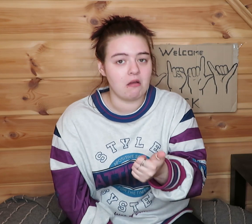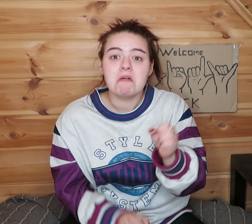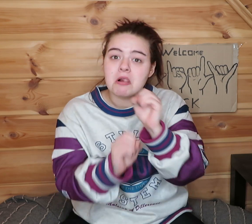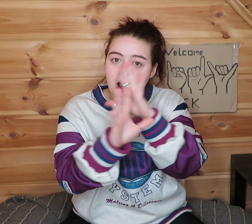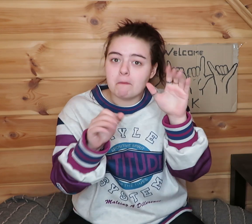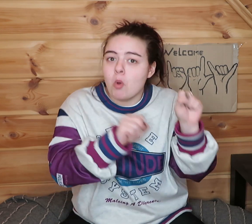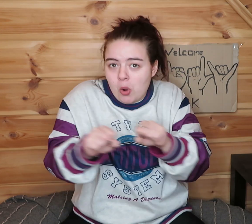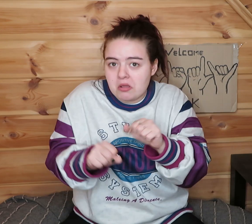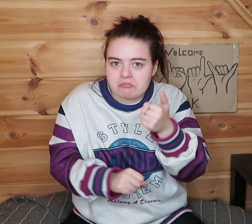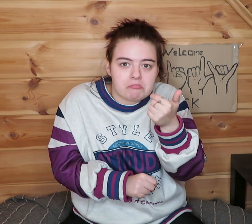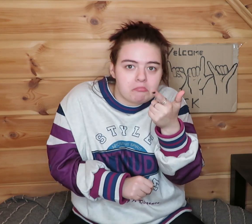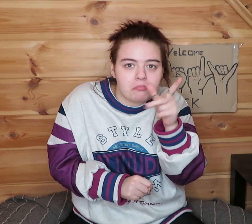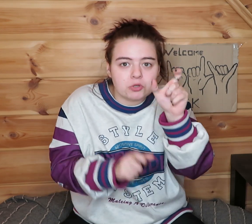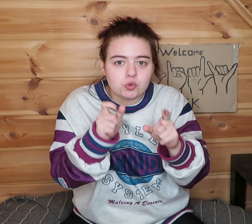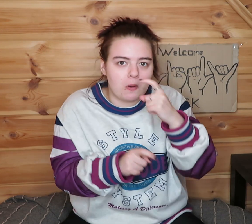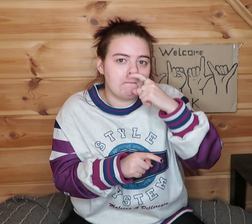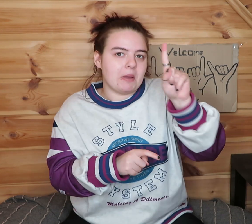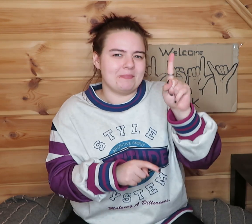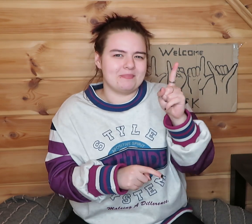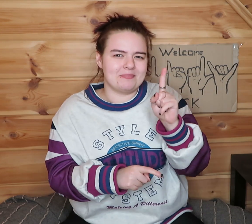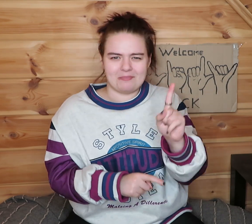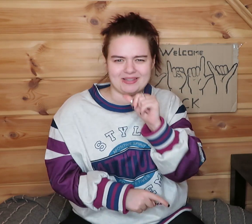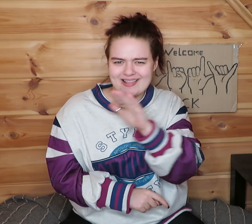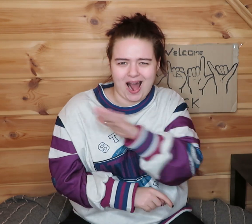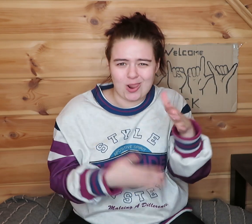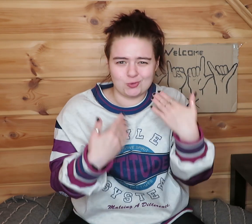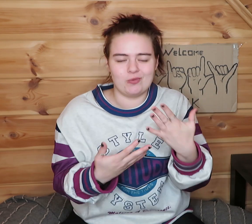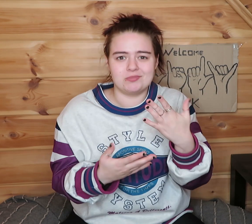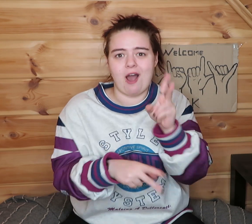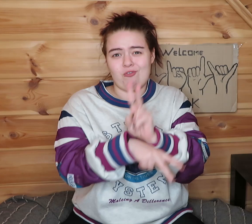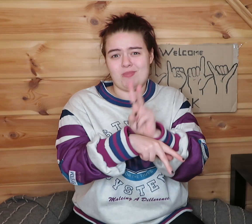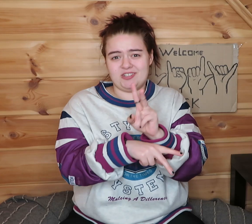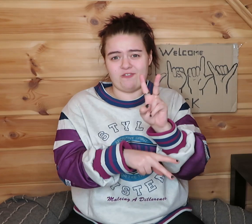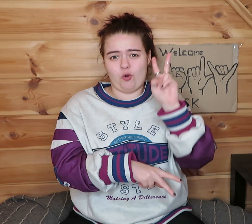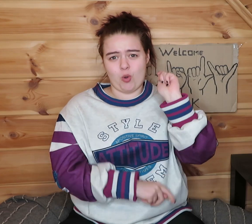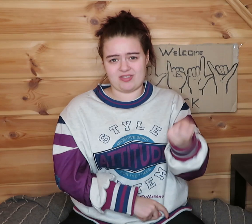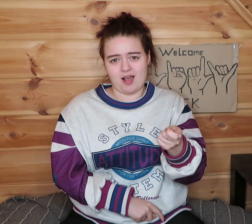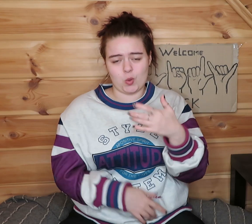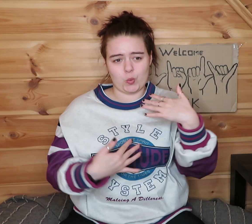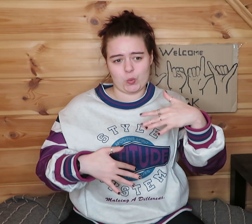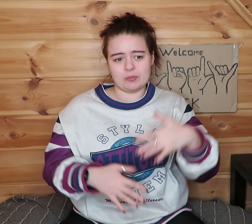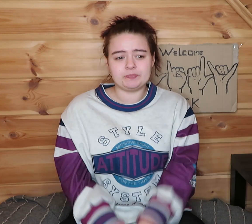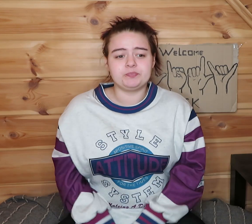Klar ist es möglich, dass manche hochnäsig sind aber sicher nicht alle. Bei Vorurteilen muss man darum sehr aufpassen.